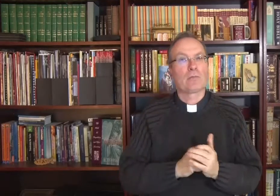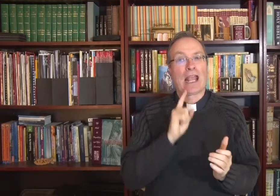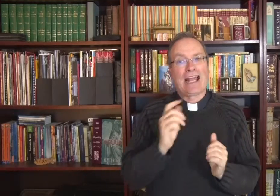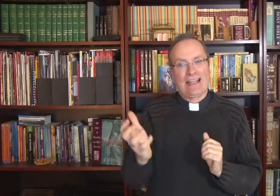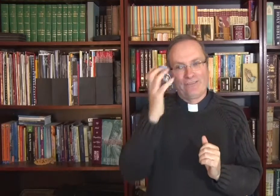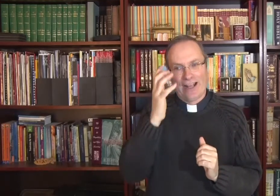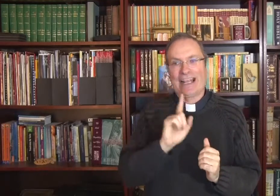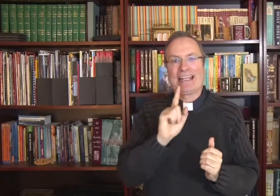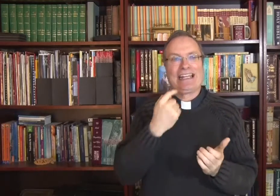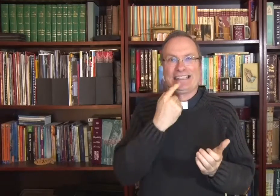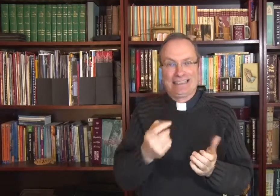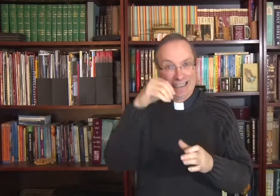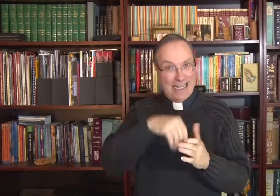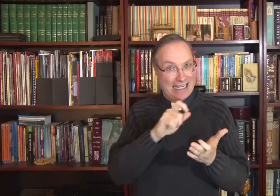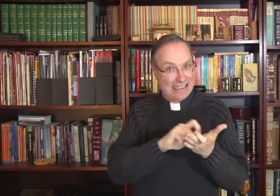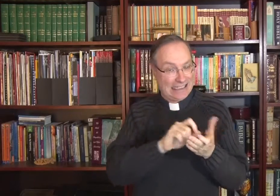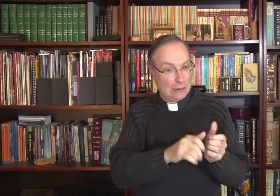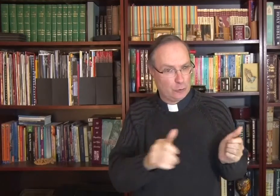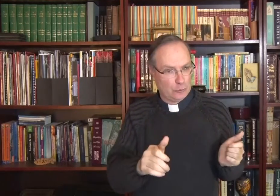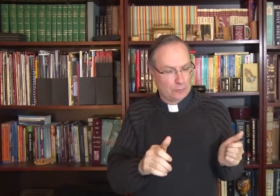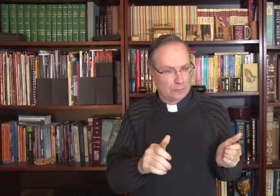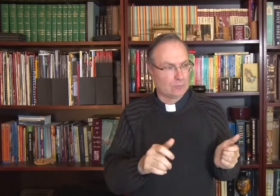En effet, il est dit dans l’Écriture: